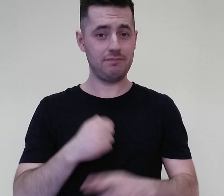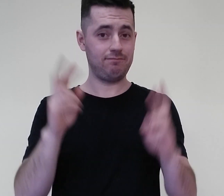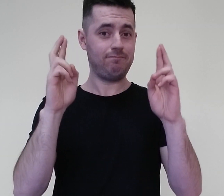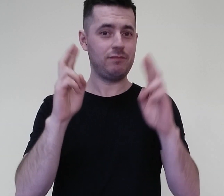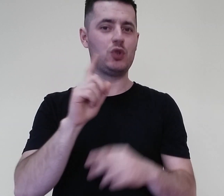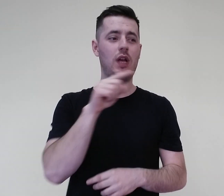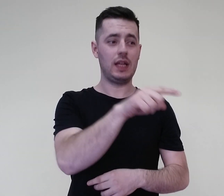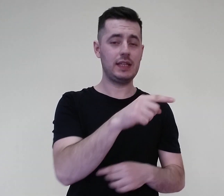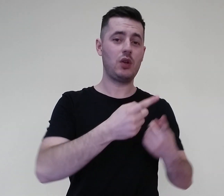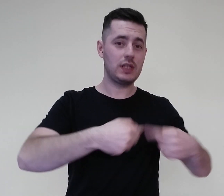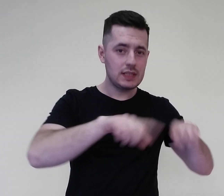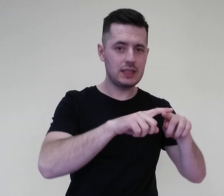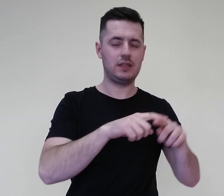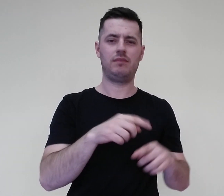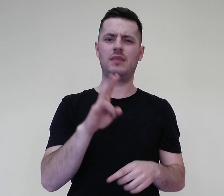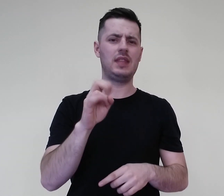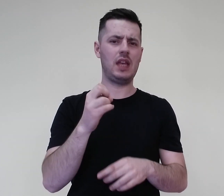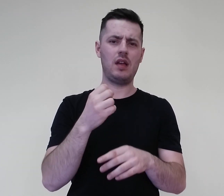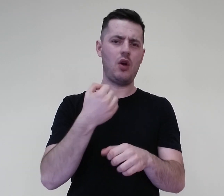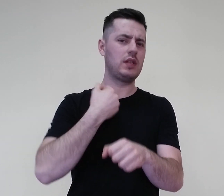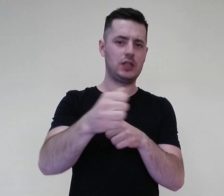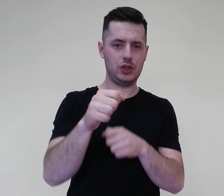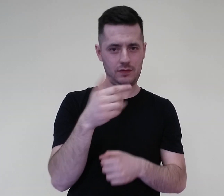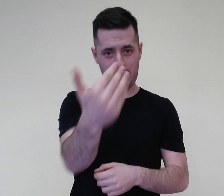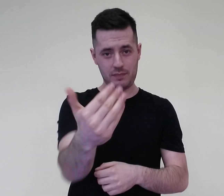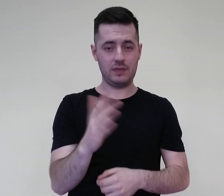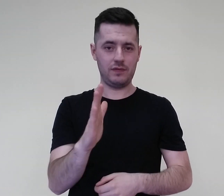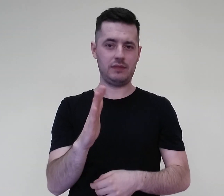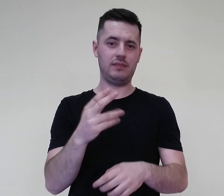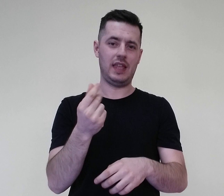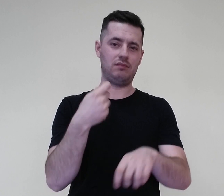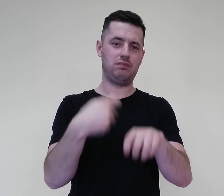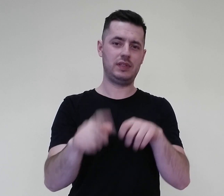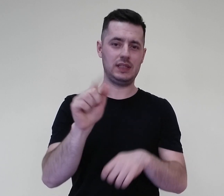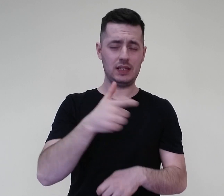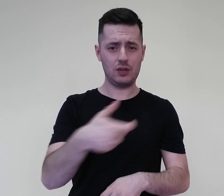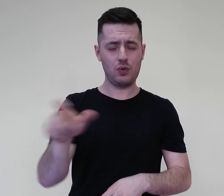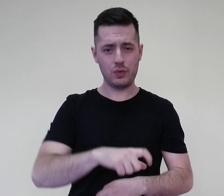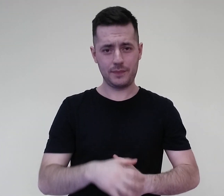Надеюсь, что вы успеете подать заявки, чтобы там успели помочь с дорогой.